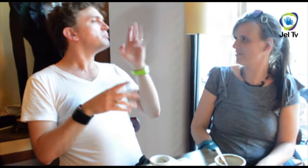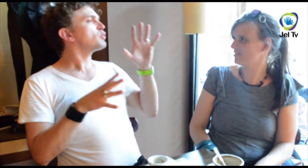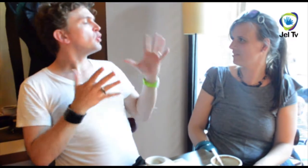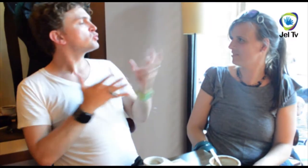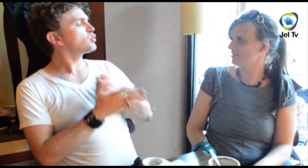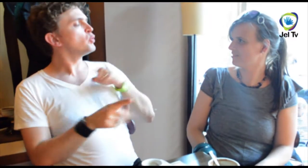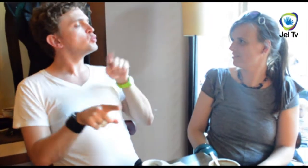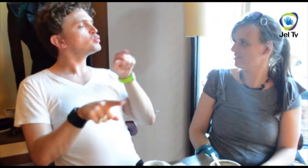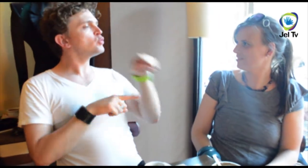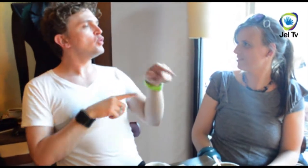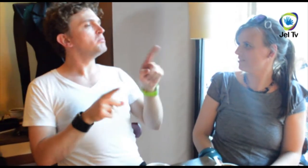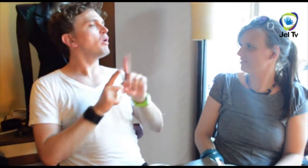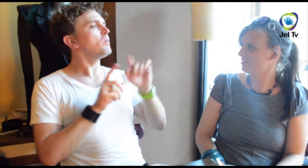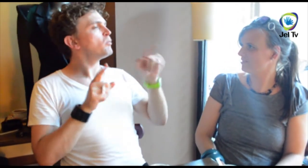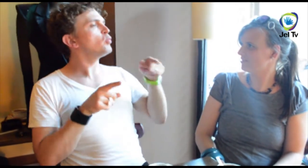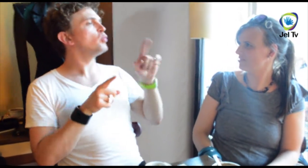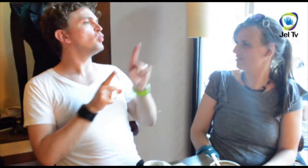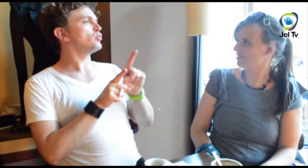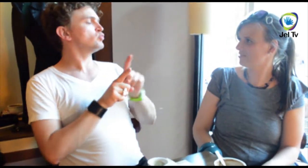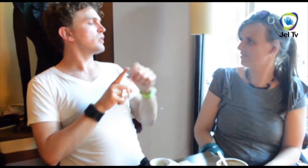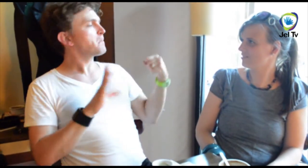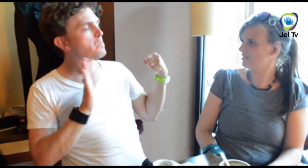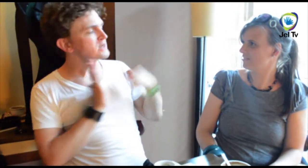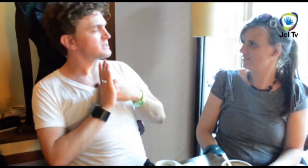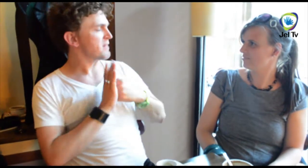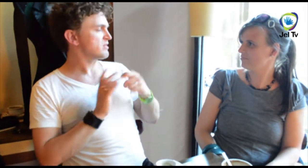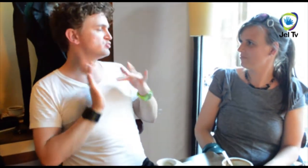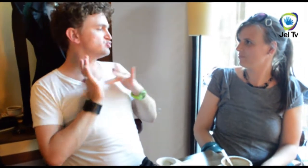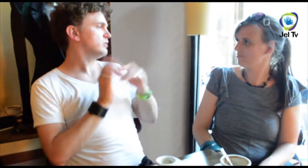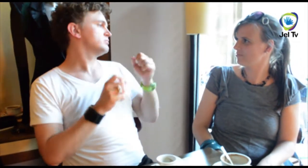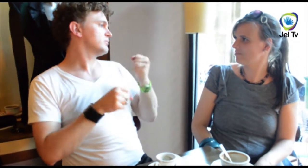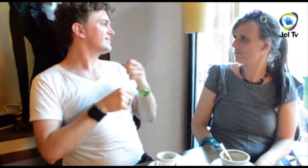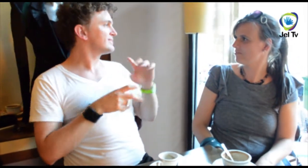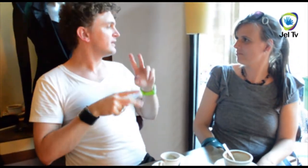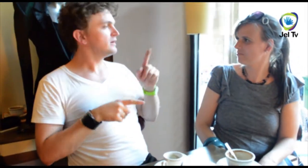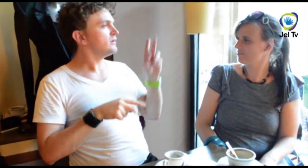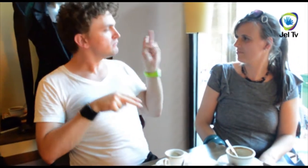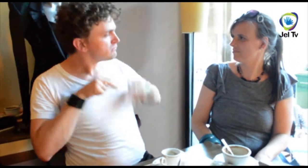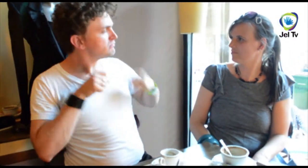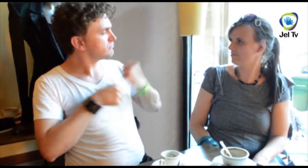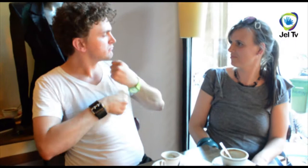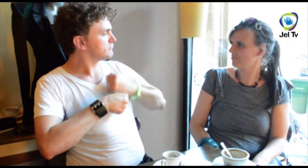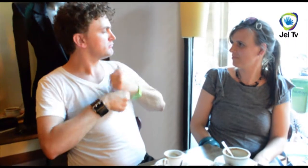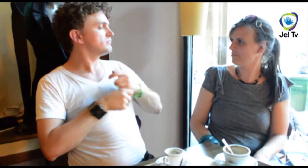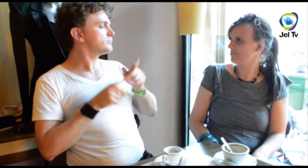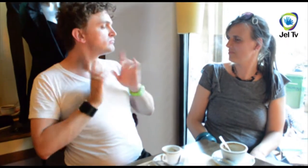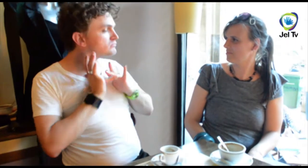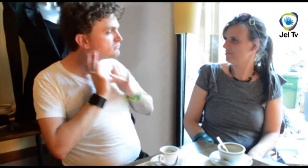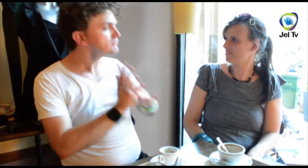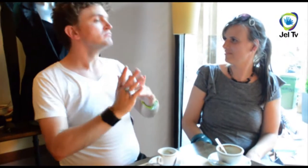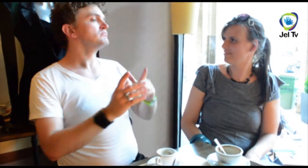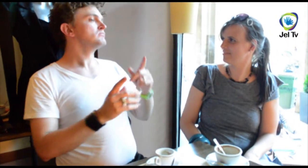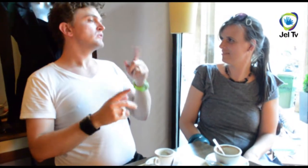Majd a döntőben meglátjuk, gondoltam. Maximálisan mutattam, végeztem, dolgoztam.